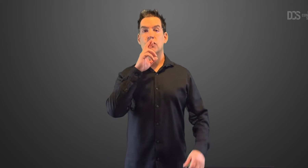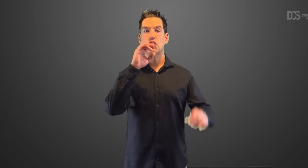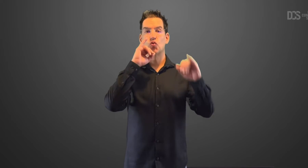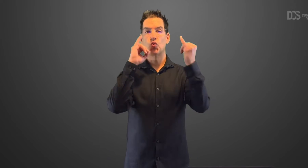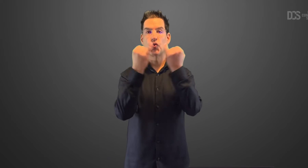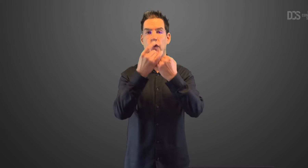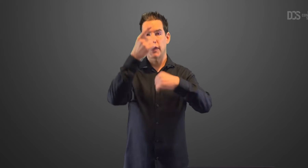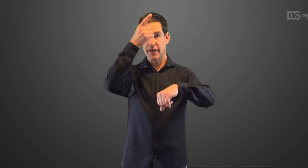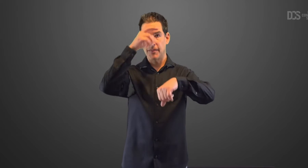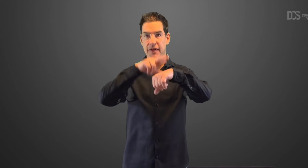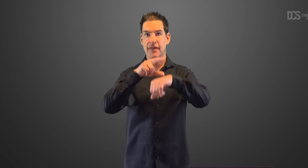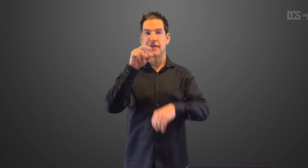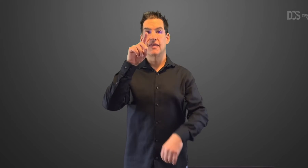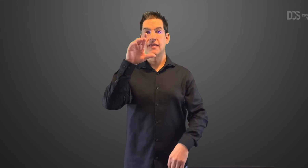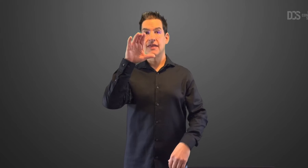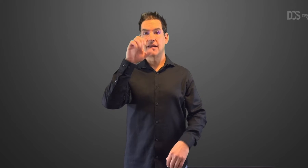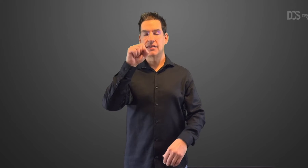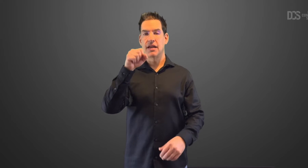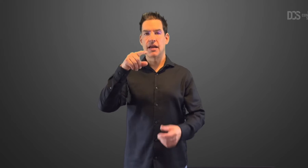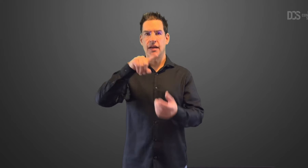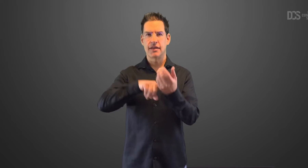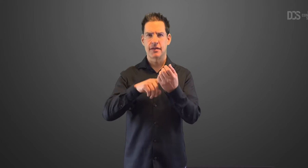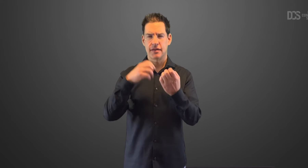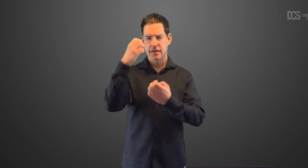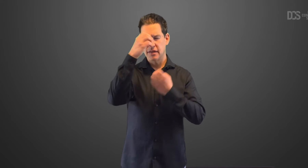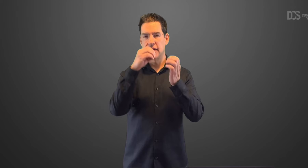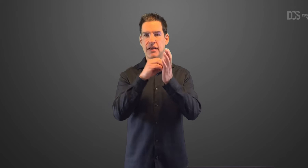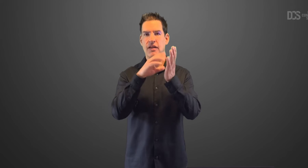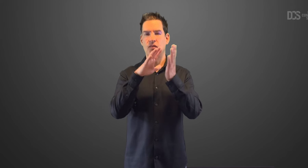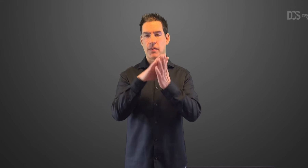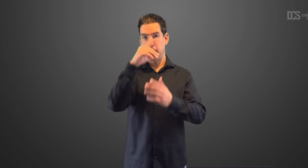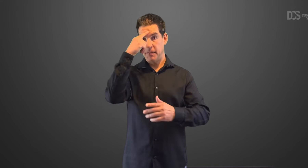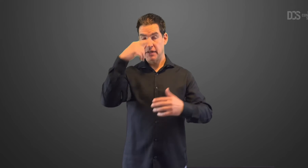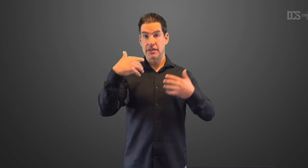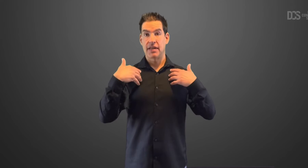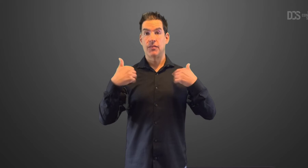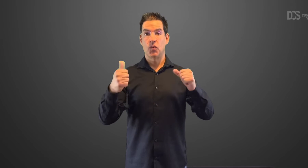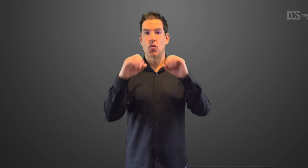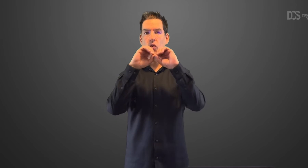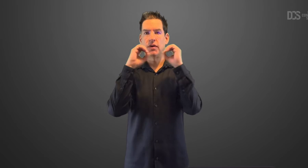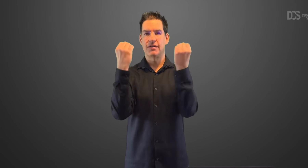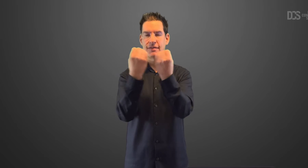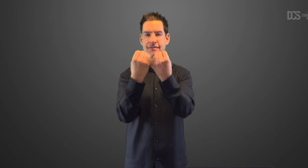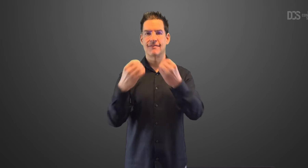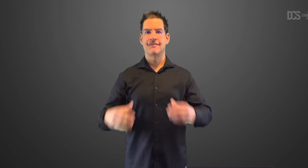Respuesta de la Junta Directiva de DCS ante la revisión del Informe de Saneamiento Organizativo